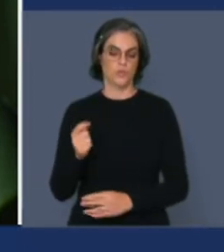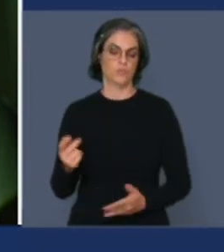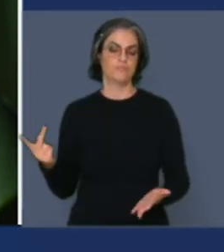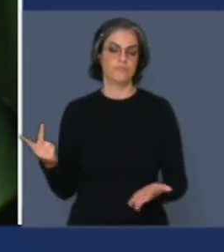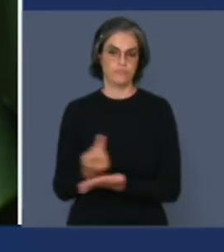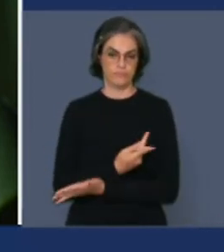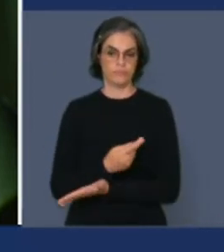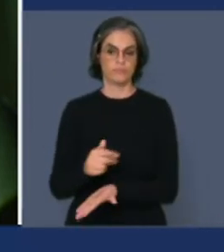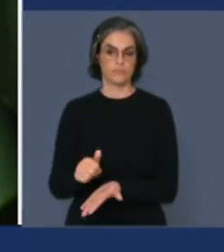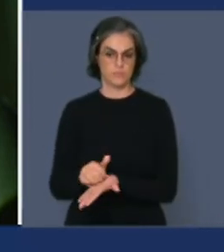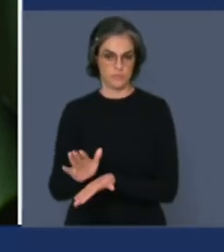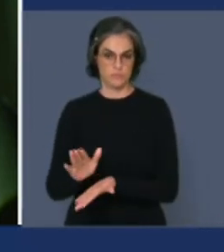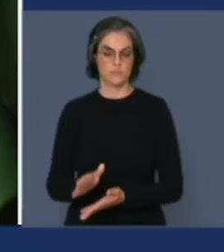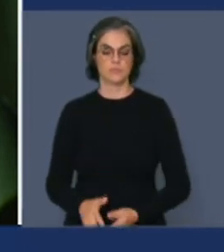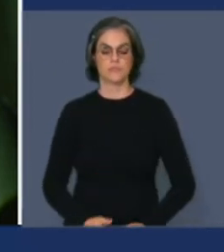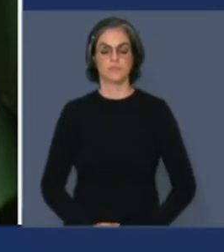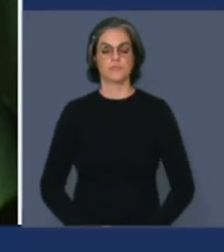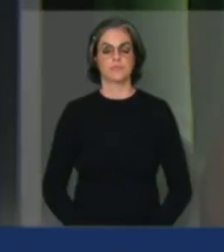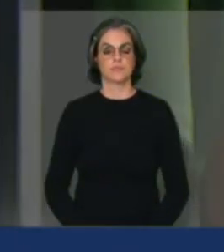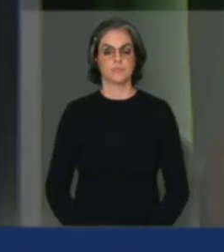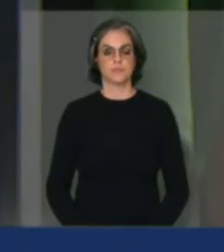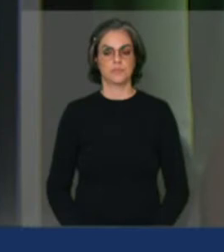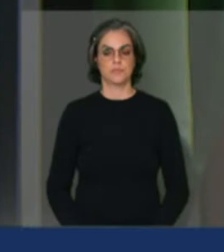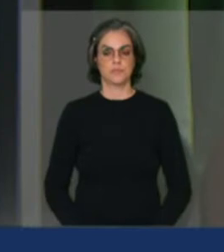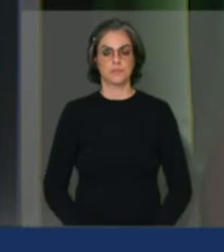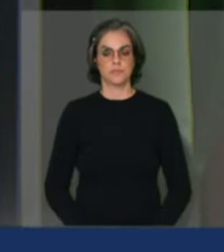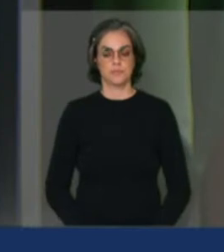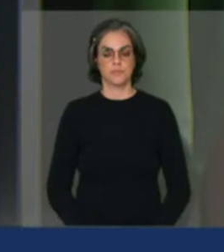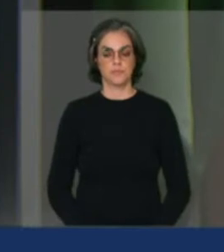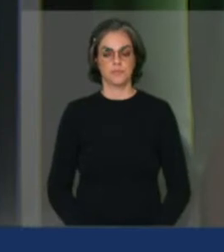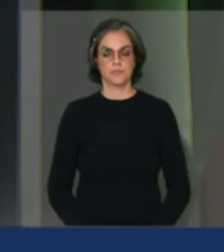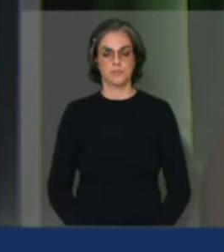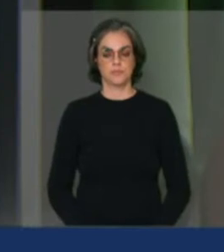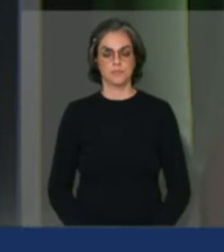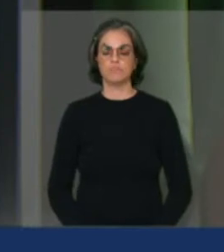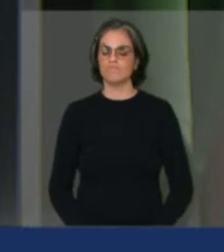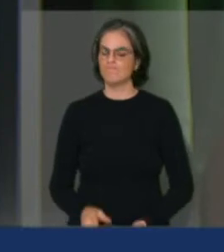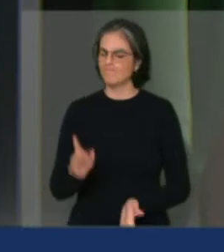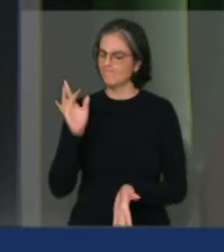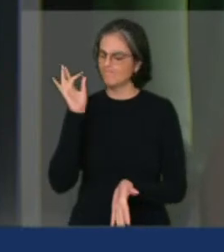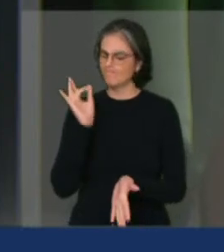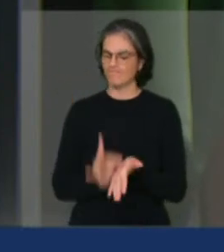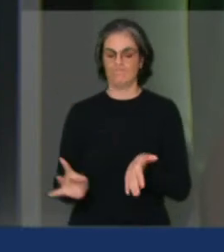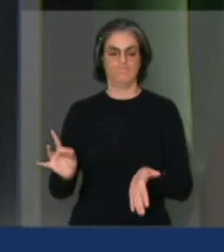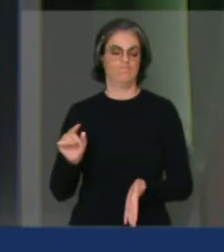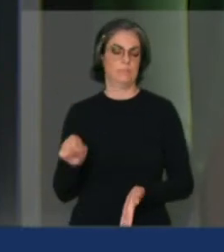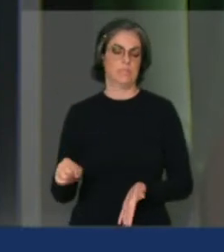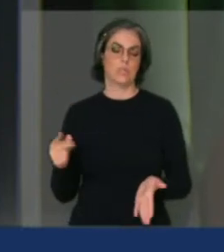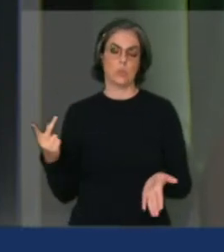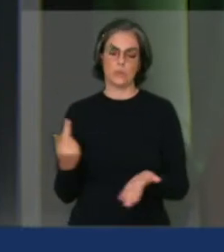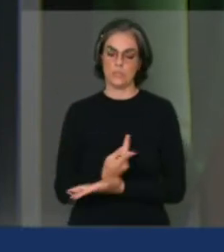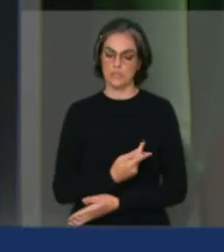SUL, QUE FOI DEMITIDO ... [INTERMITÊNCIA DE ÁUDIO] NOSSO REPÚDIO, E TAMBÉM. [CAMPAINHA]. [DEPUTADO]: E TAMBÉM A PEC NÃO PODE SER APROVADA,